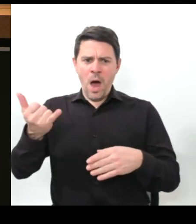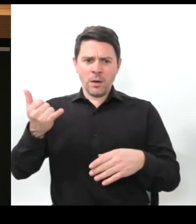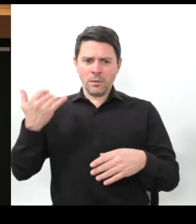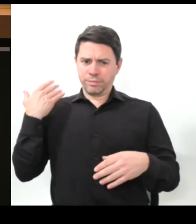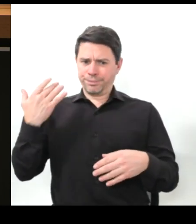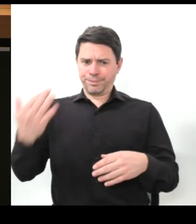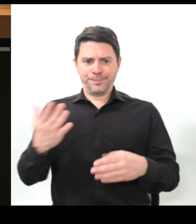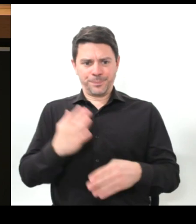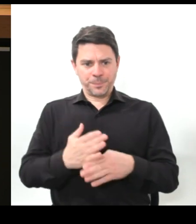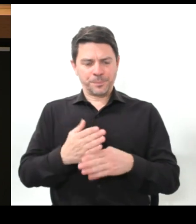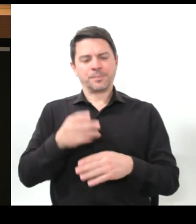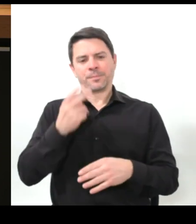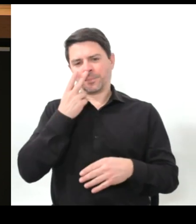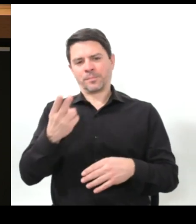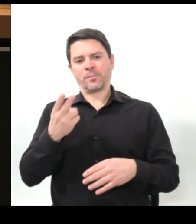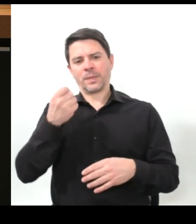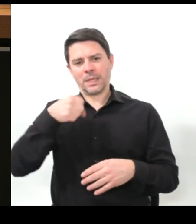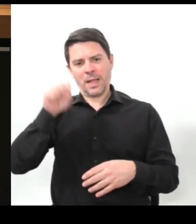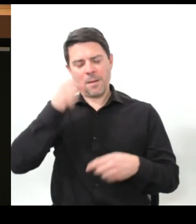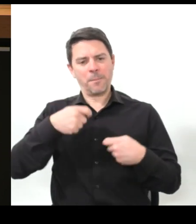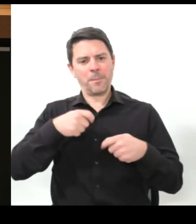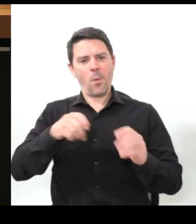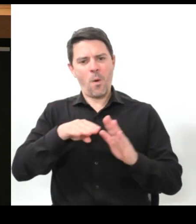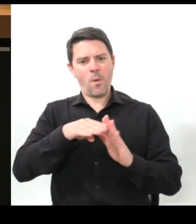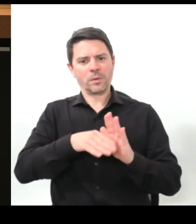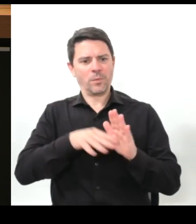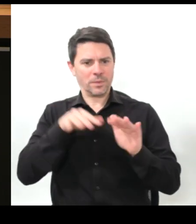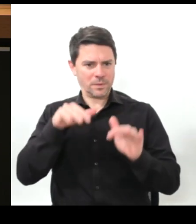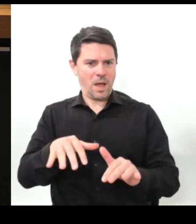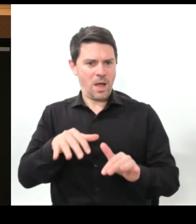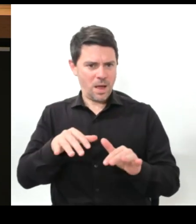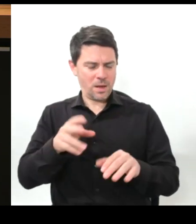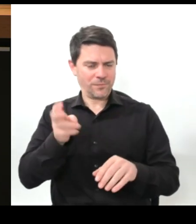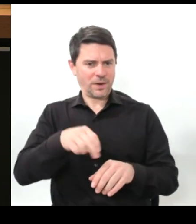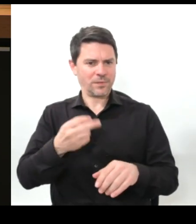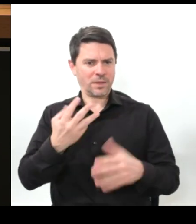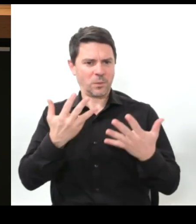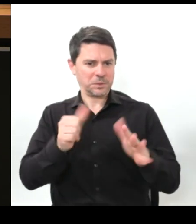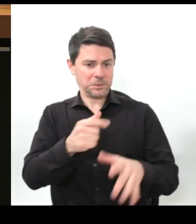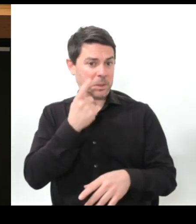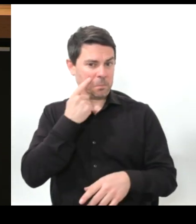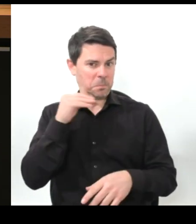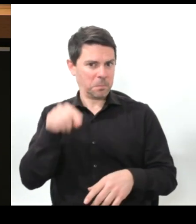schön, dass Sie das hier noch einmal wiederholen, aber es ist Ihnen hoffentlich bekannt, dass die soziale